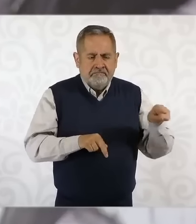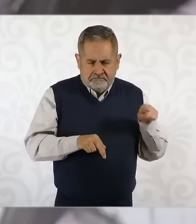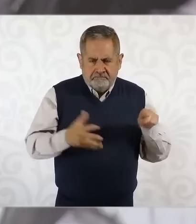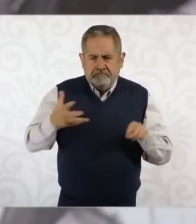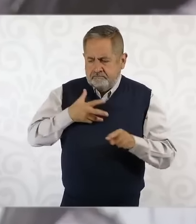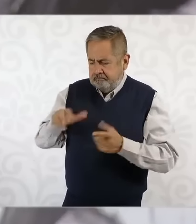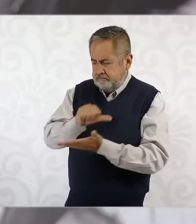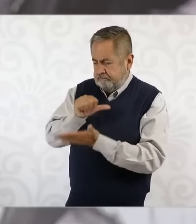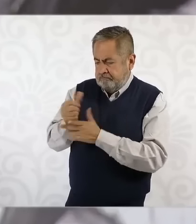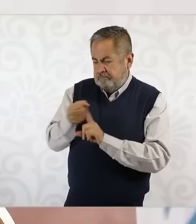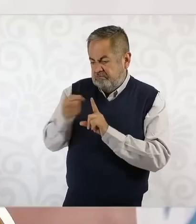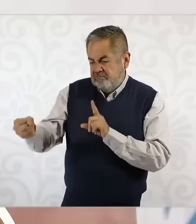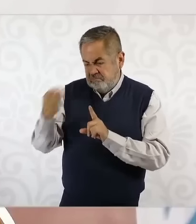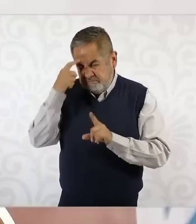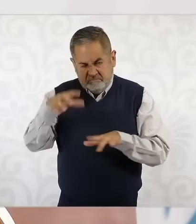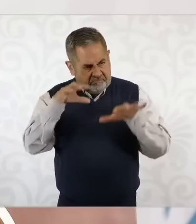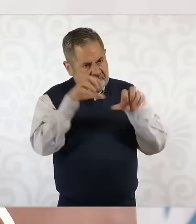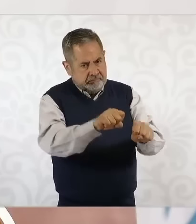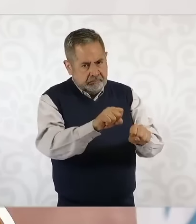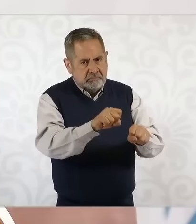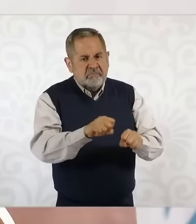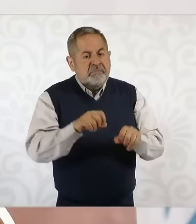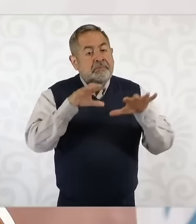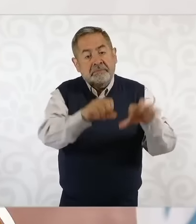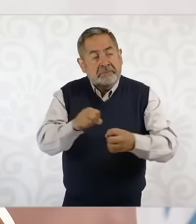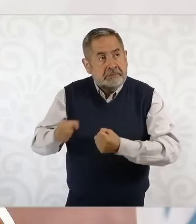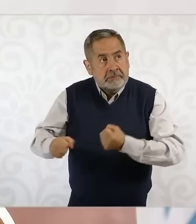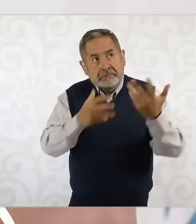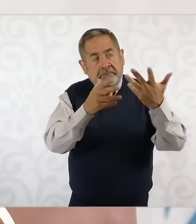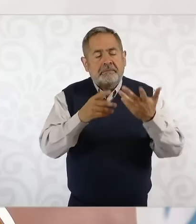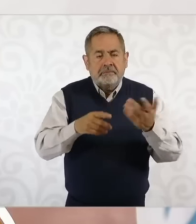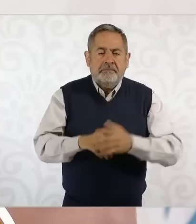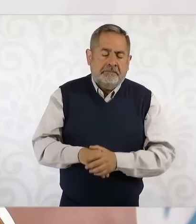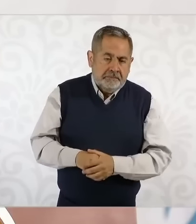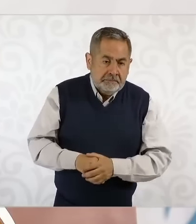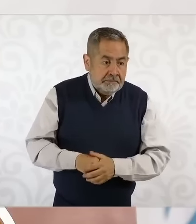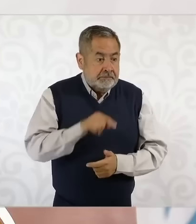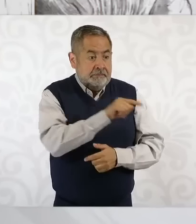y orden de también con fines de extradición. Sobre la relación que tengan con el cártel de Sinaloa,